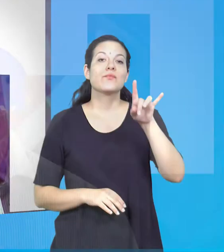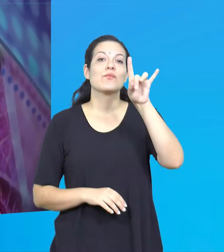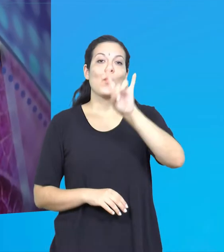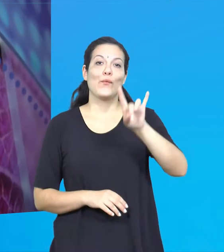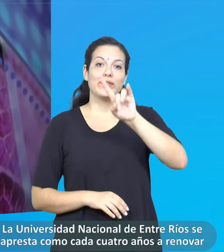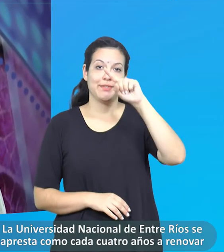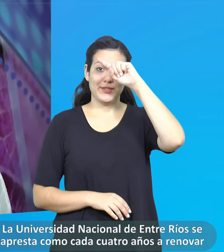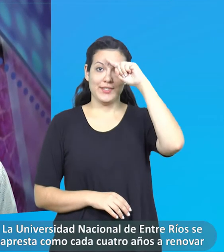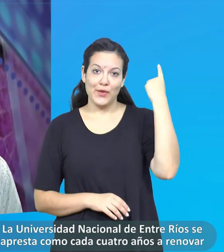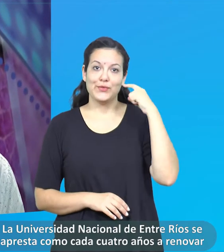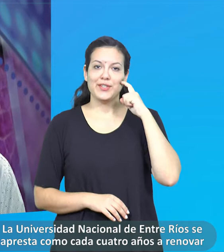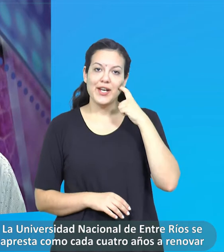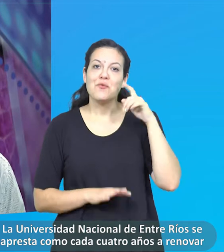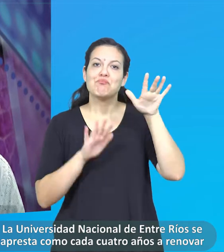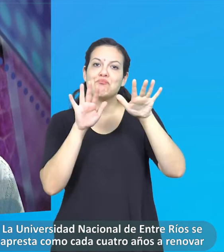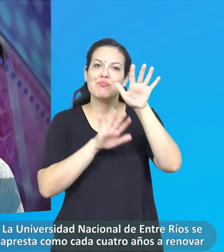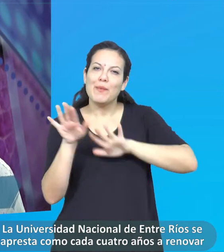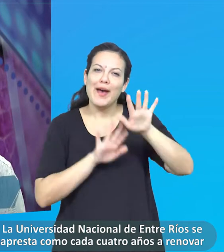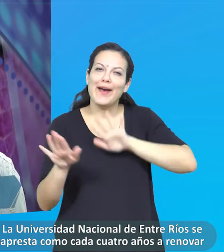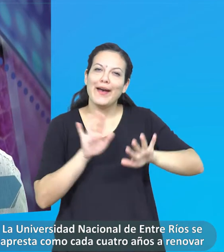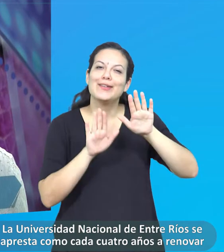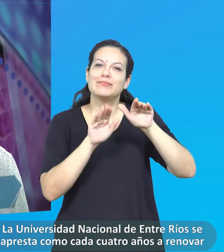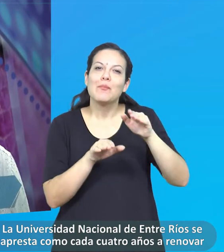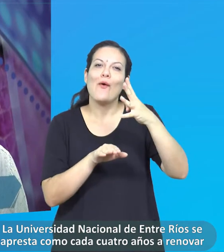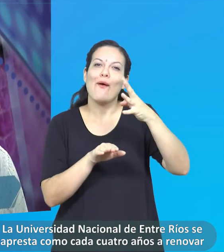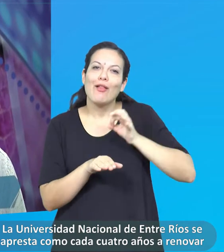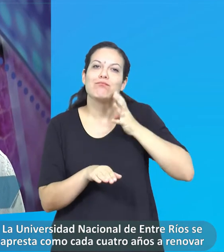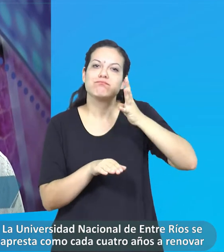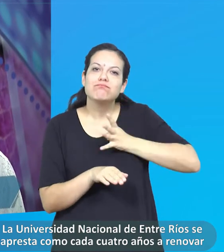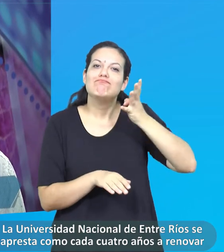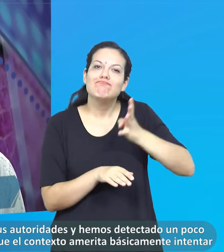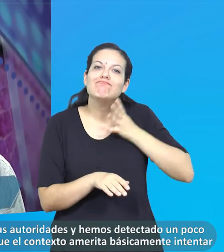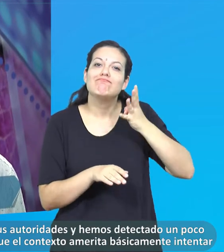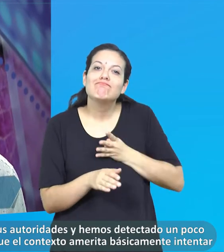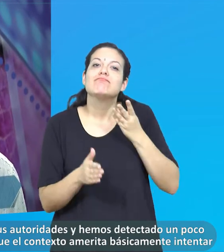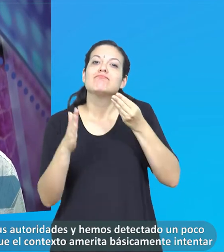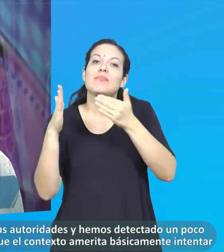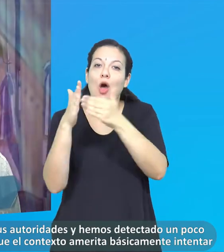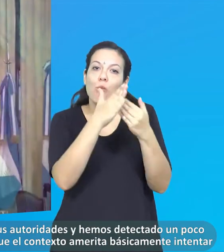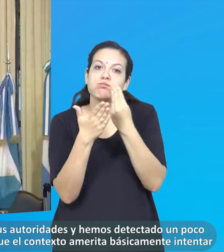La Universidad Nacional de Entre Ríos se presta como 4 años a renovar sus autoridades